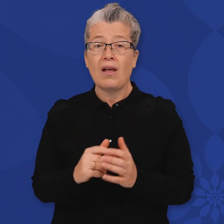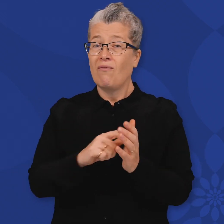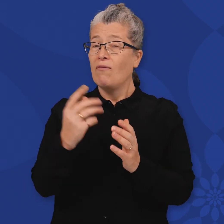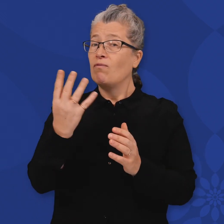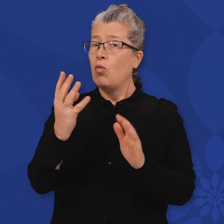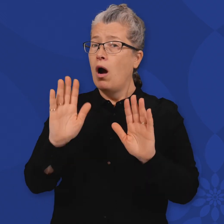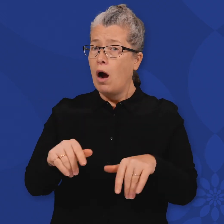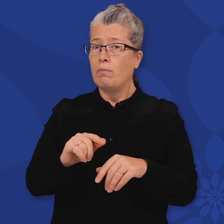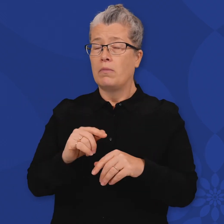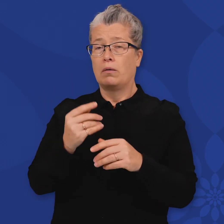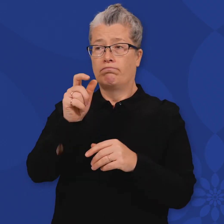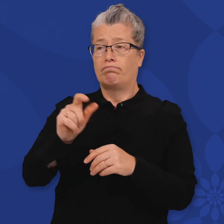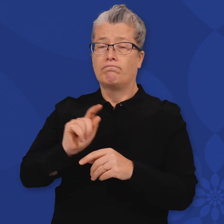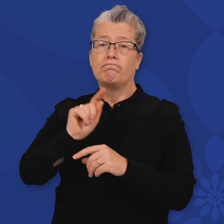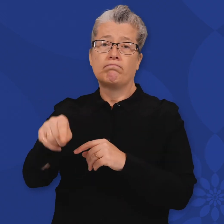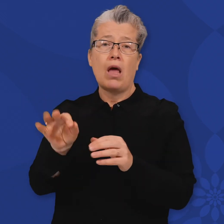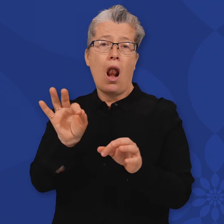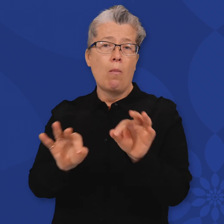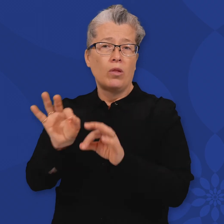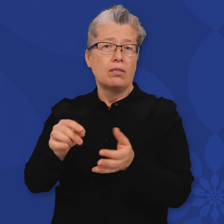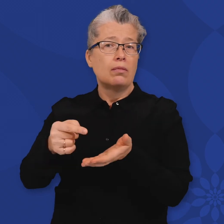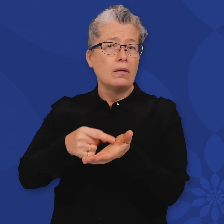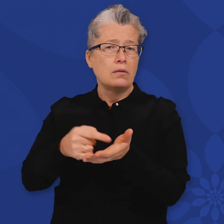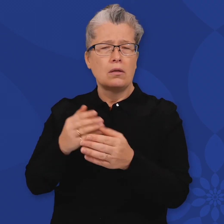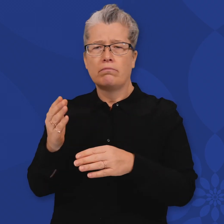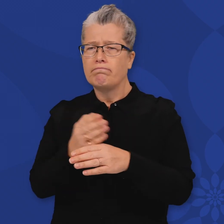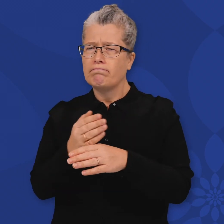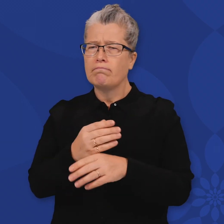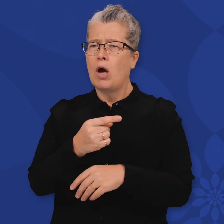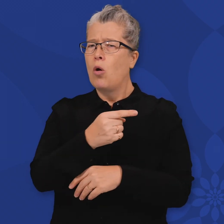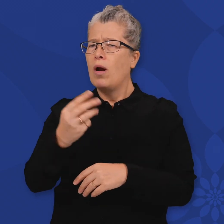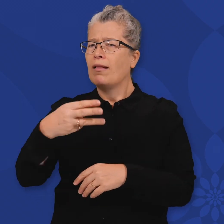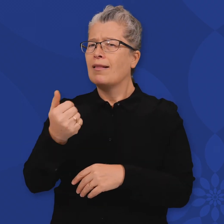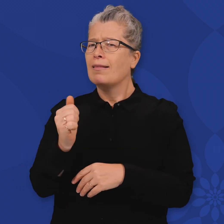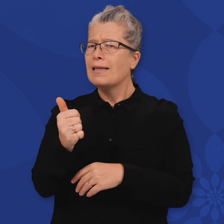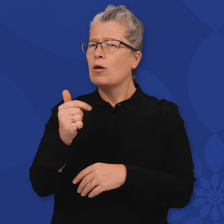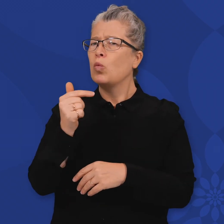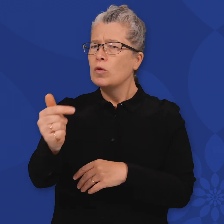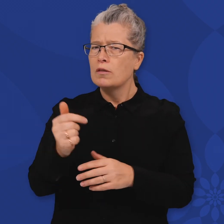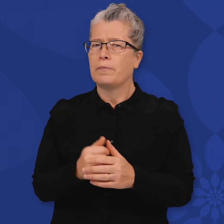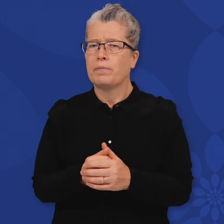Under vecka 4 togs det cirka 139 000 laboratorietester.